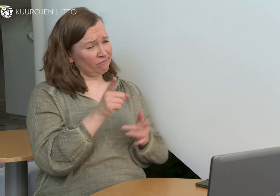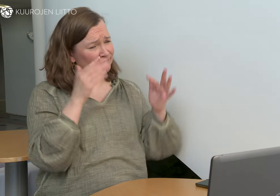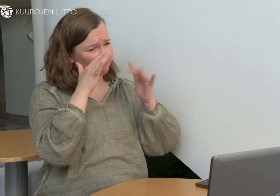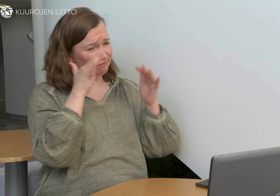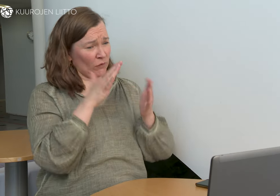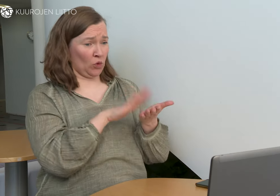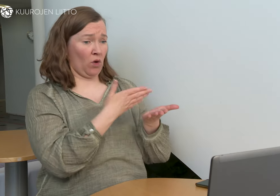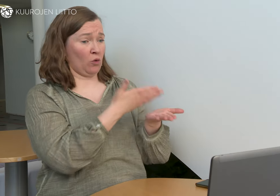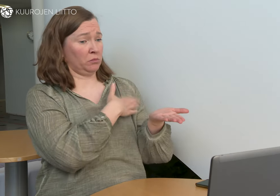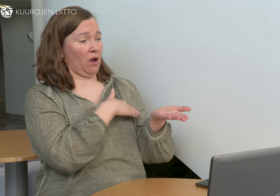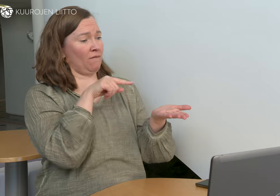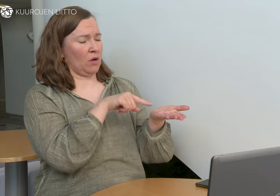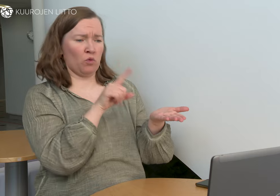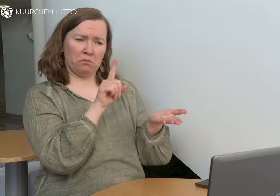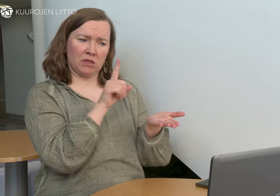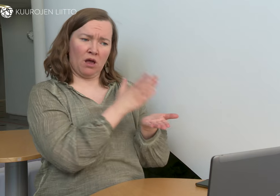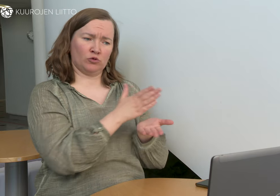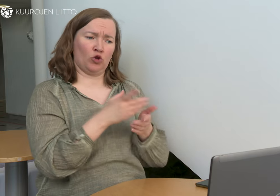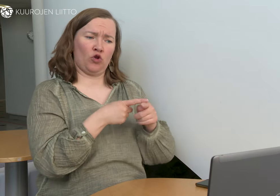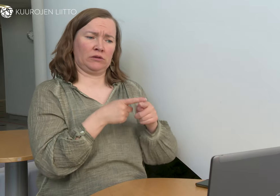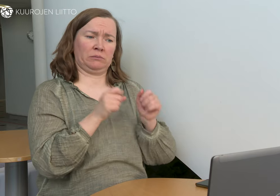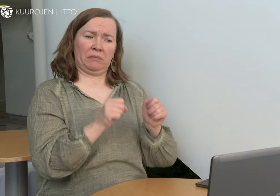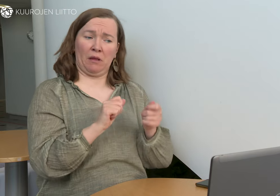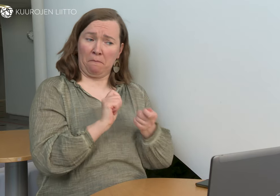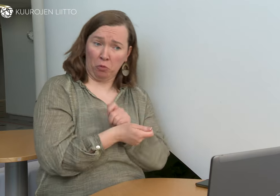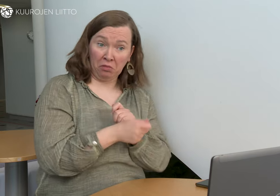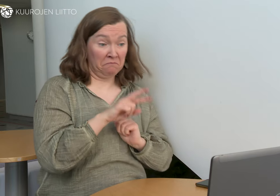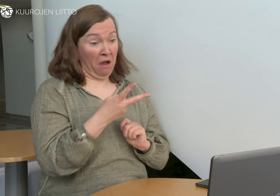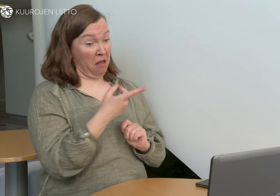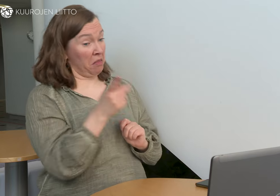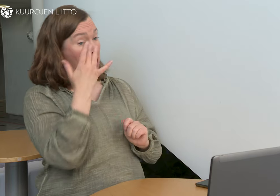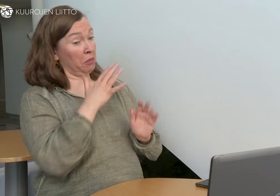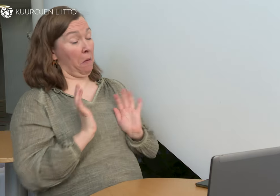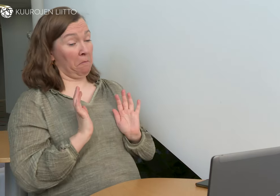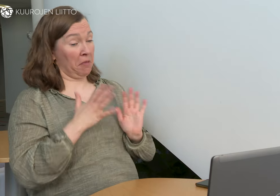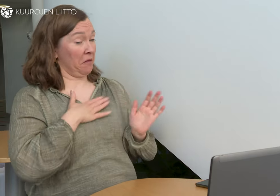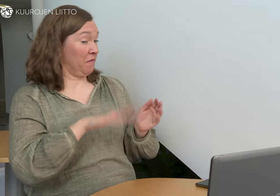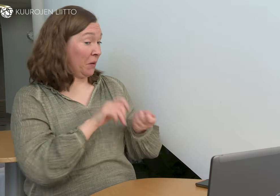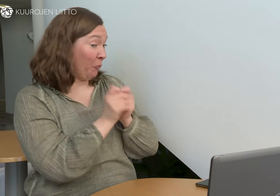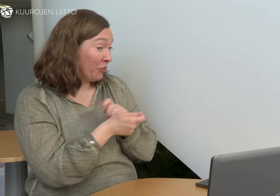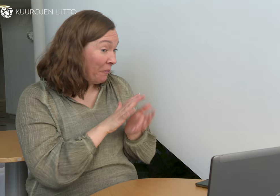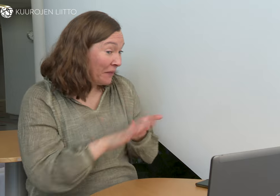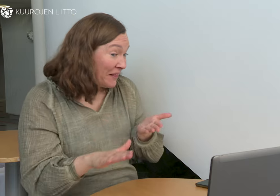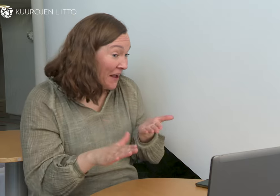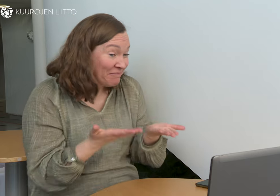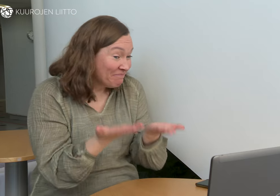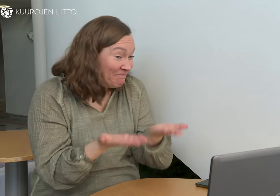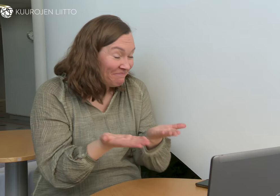Miten tulkkauspalvelua pitäisi sinun mielestäsi muuttaa, - vai tarvitseeko muuttaa mitään?